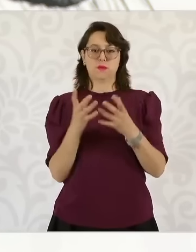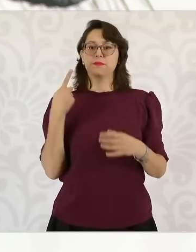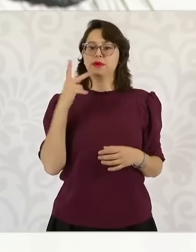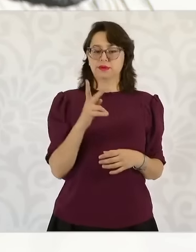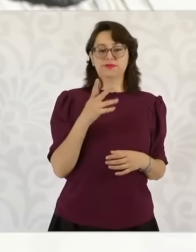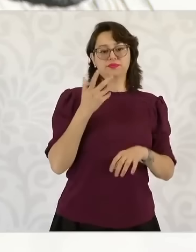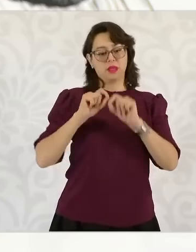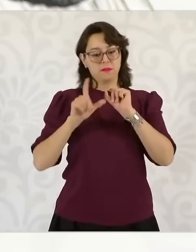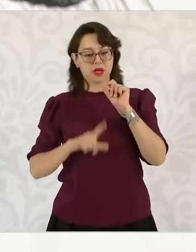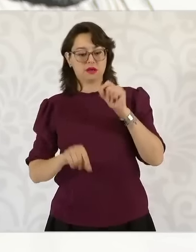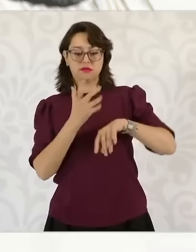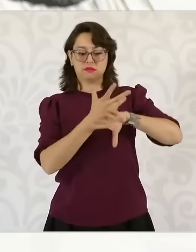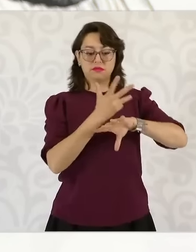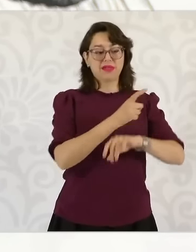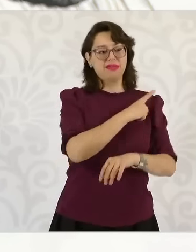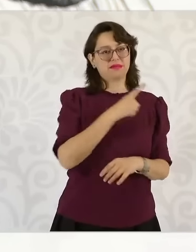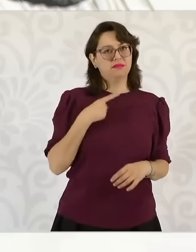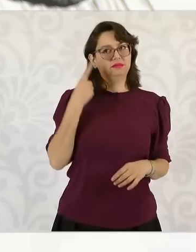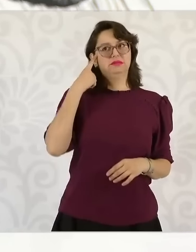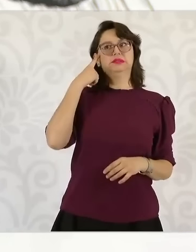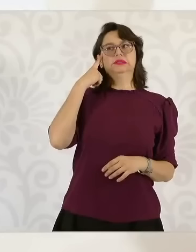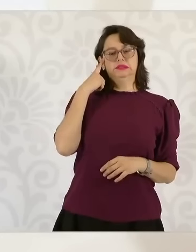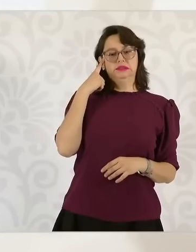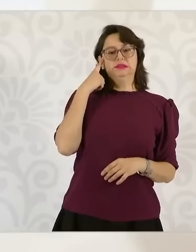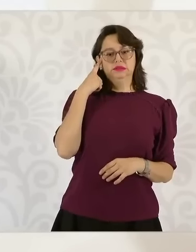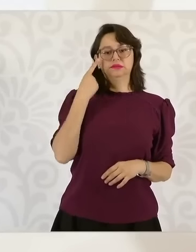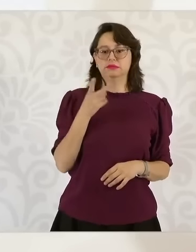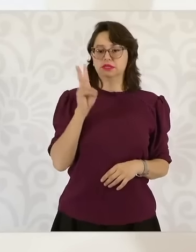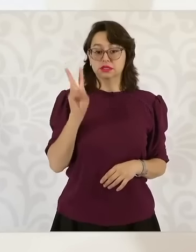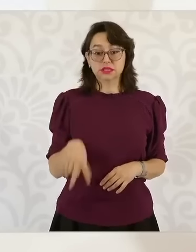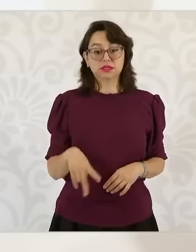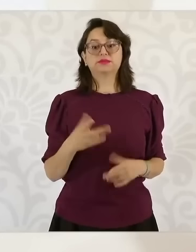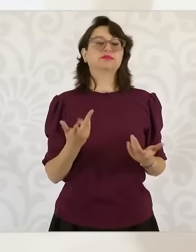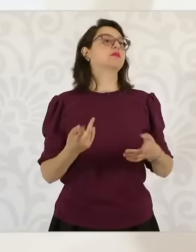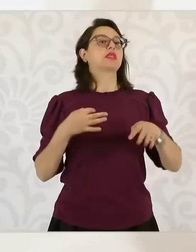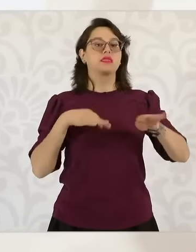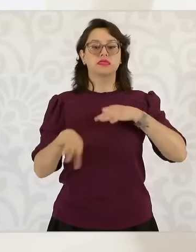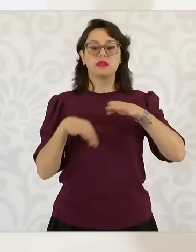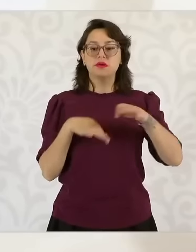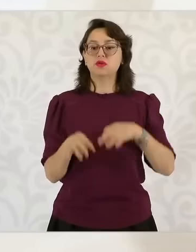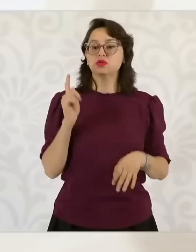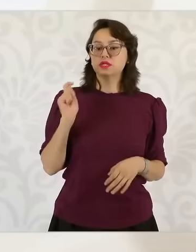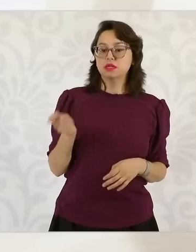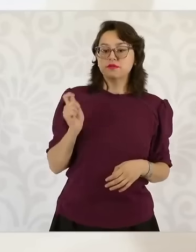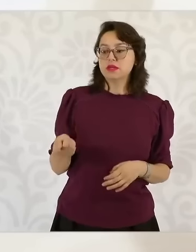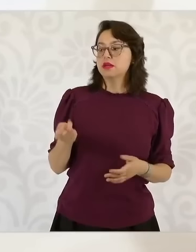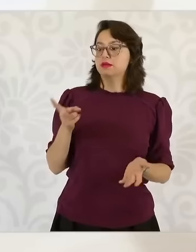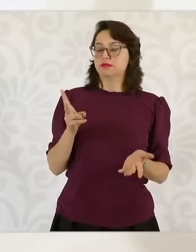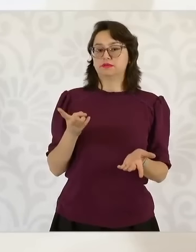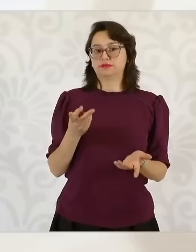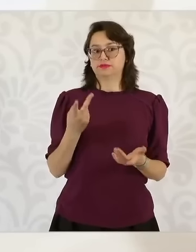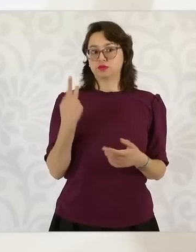estadounidenses para que reconozcan ese trabajo que sepan lo que significa para su país y que sea